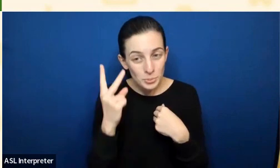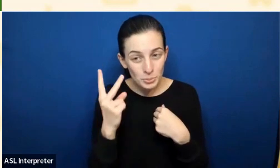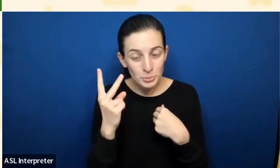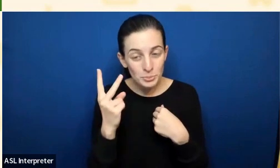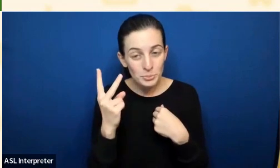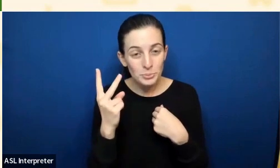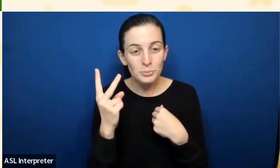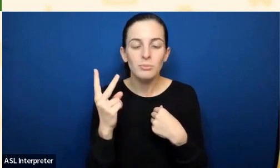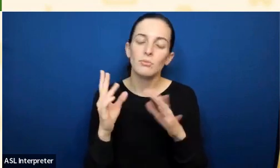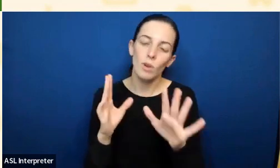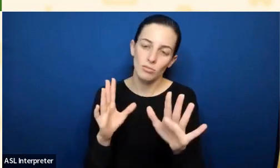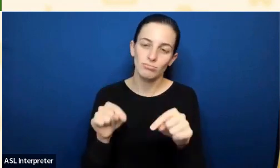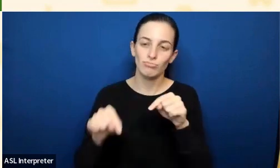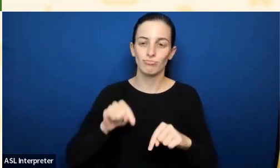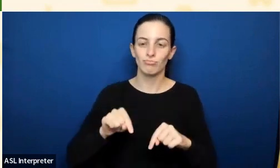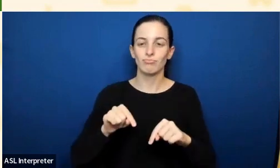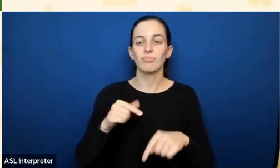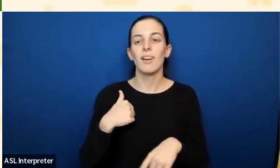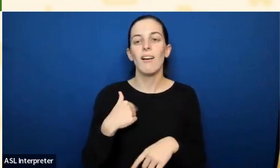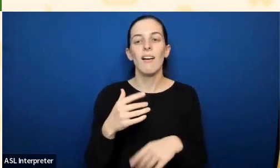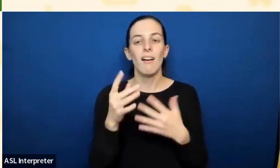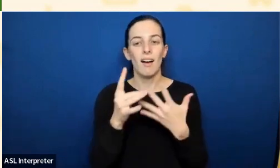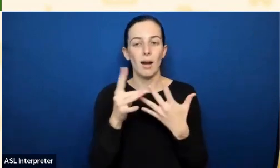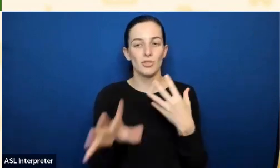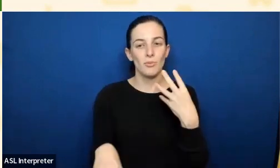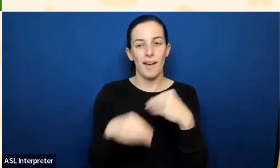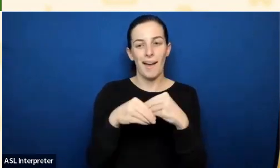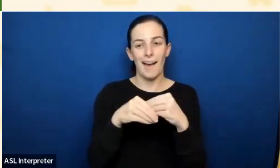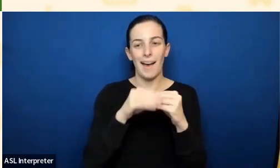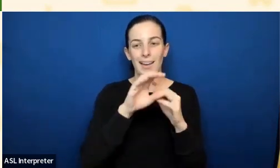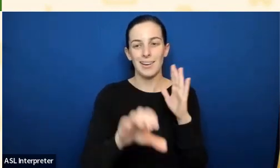Tenemos la opción de agregar íconos allí, algo así como ese ejemplo de encendido y apagado.